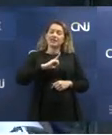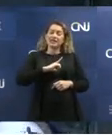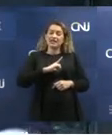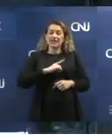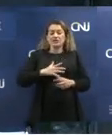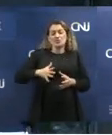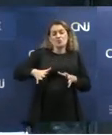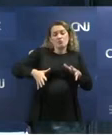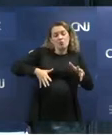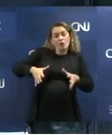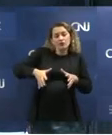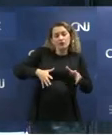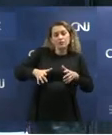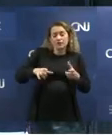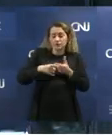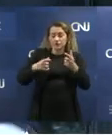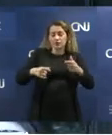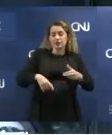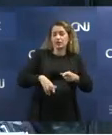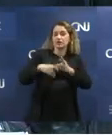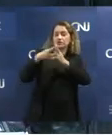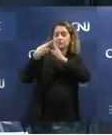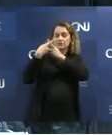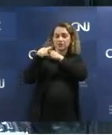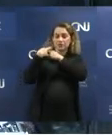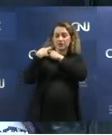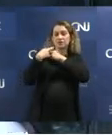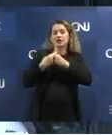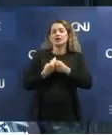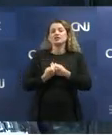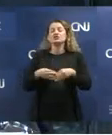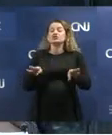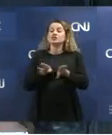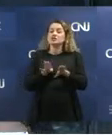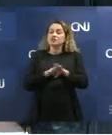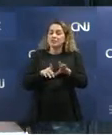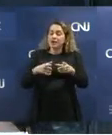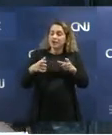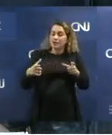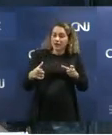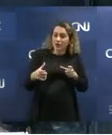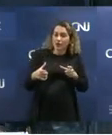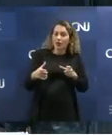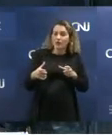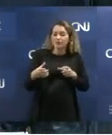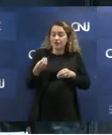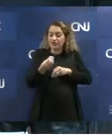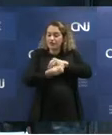de maior responsabilidade e de maior envolvimento do magistrado